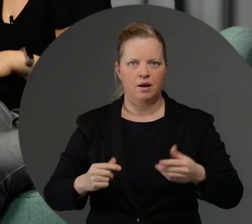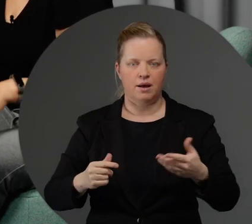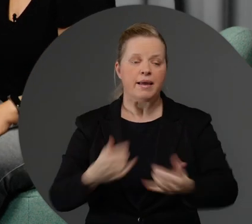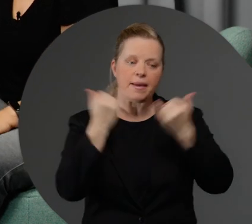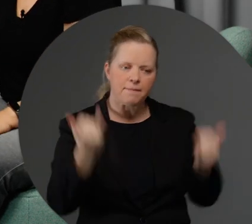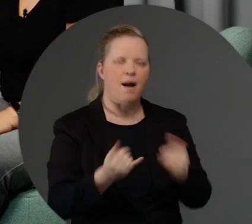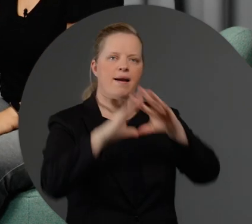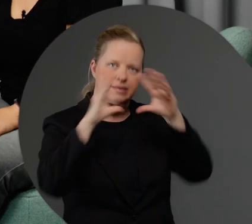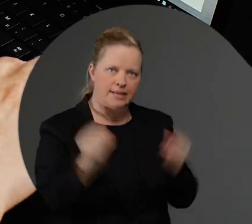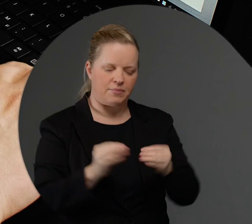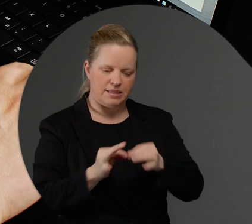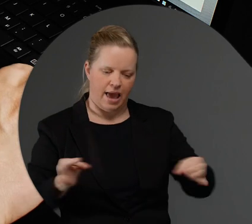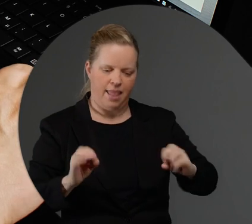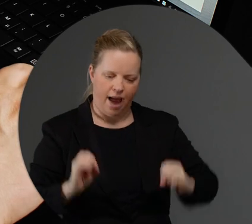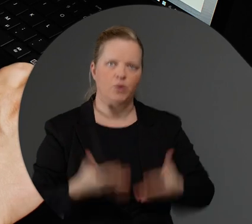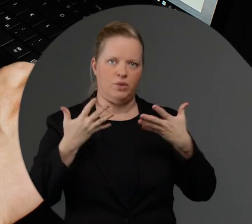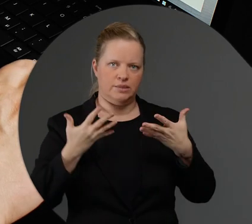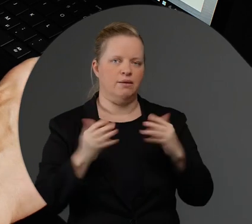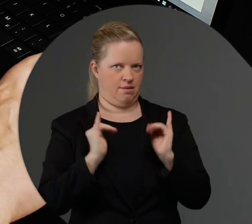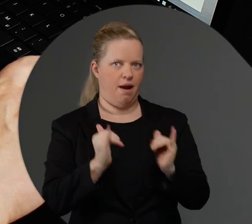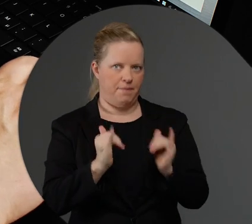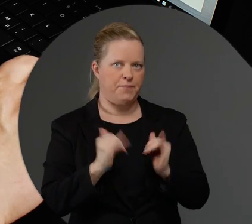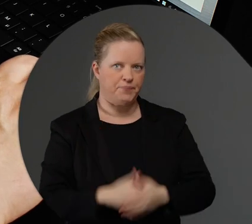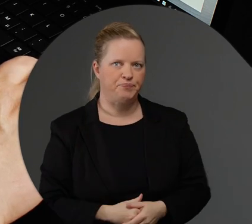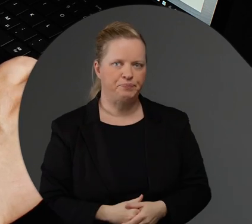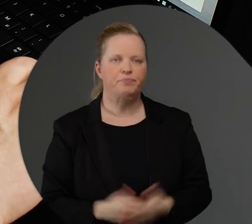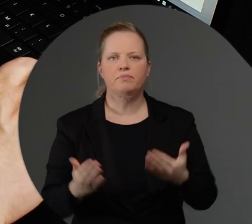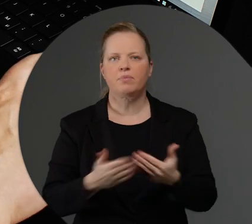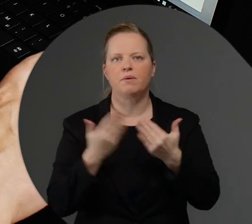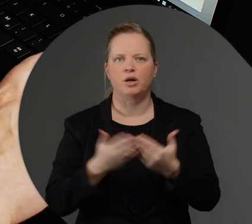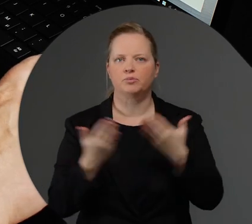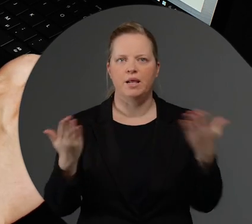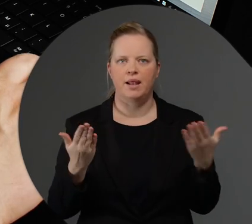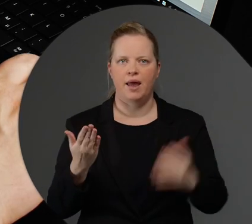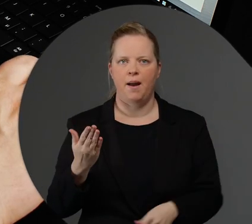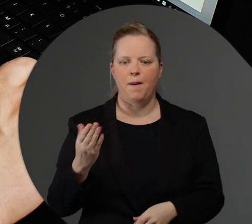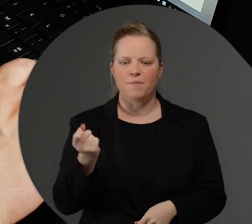Nein, immer die ganze Zeile. Also wenn ich jetzt einmal mit der Pfeil-Taste